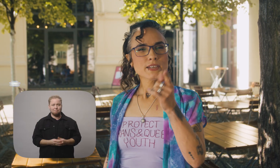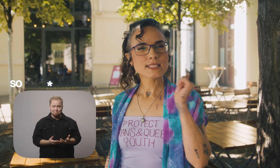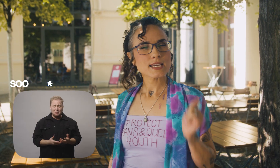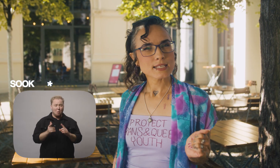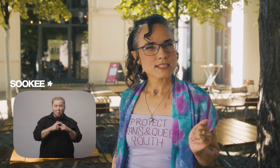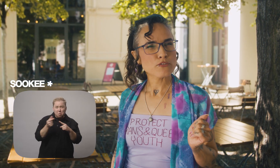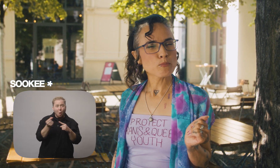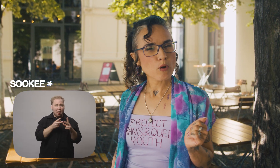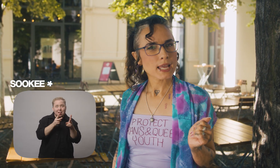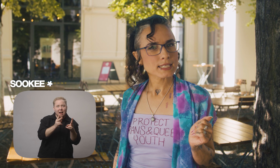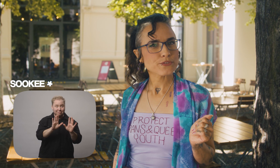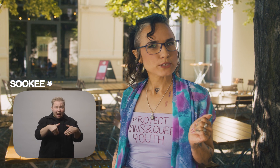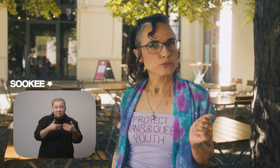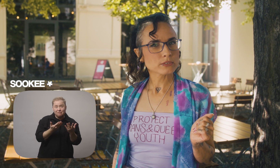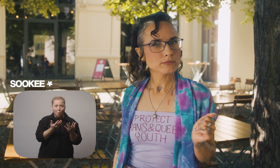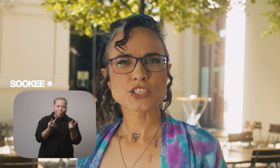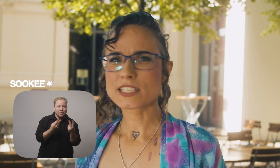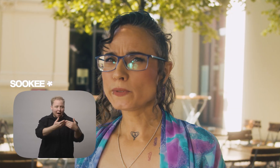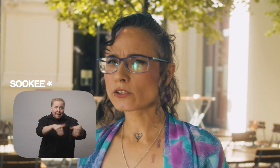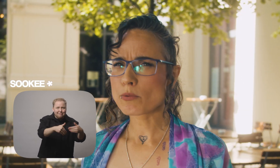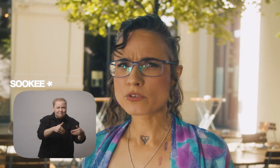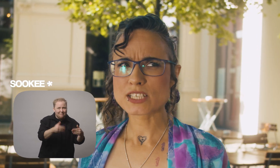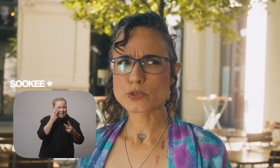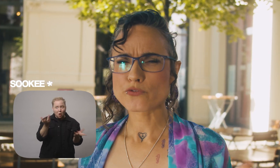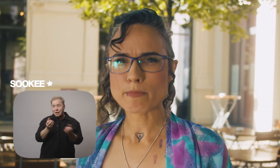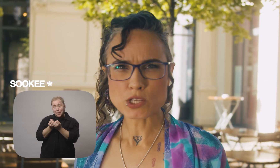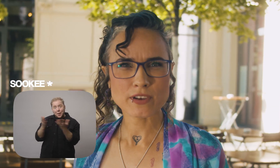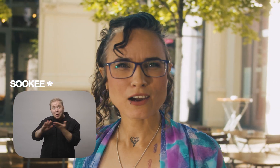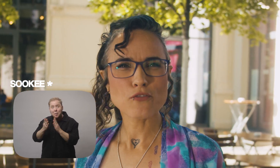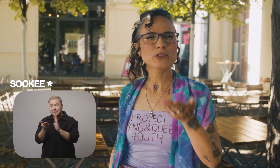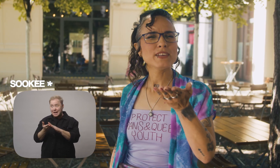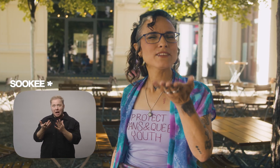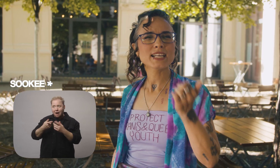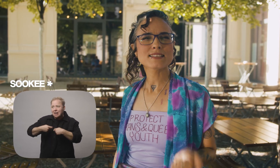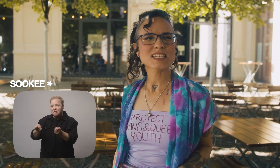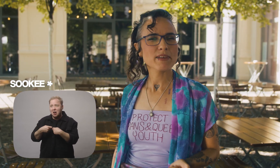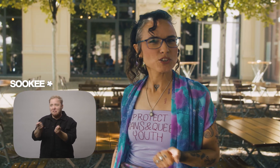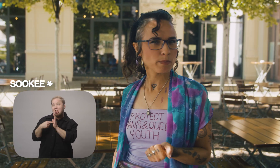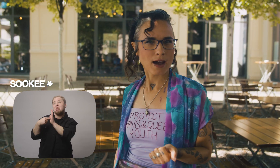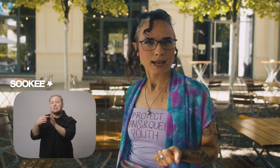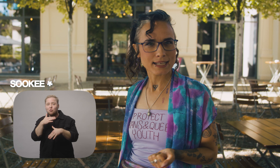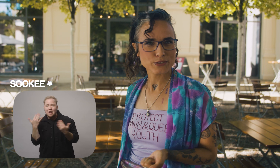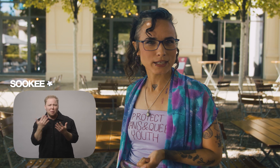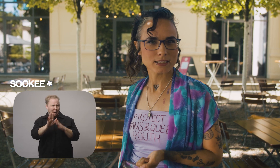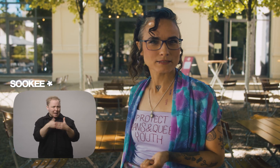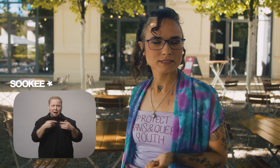Wie sehr darf Humor eigentlich wehtun? Steht die queere Community kurz vor dem Ausverkauf? Und wie entwickeln sich Gebärdensprachen eigentlich weiter?